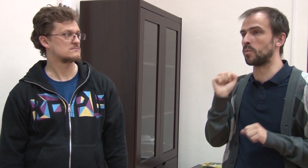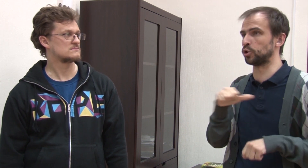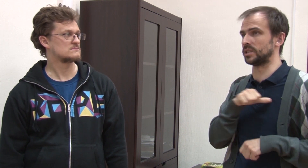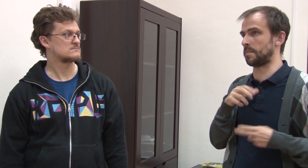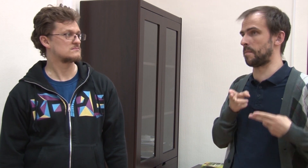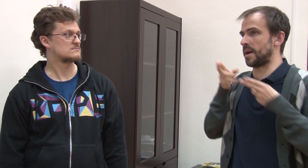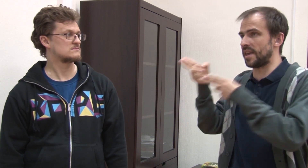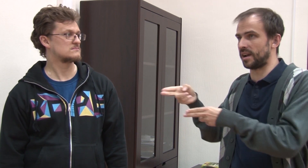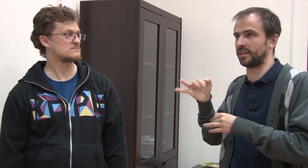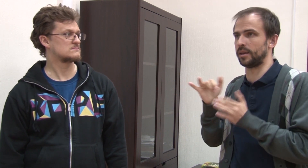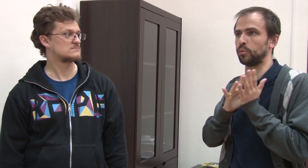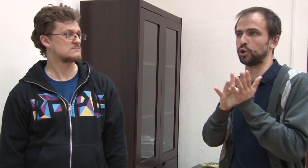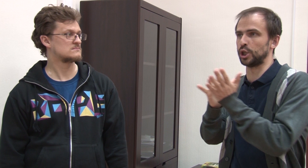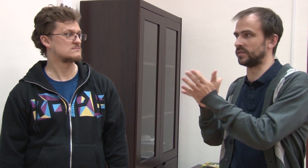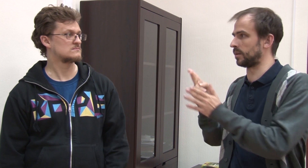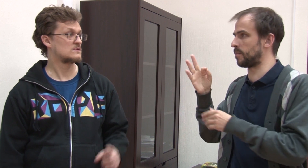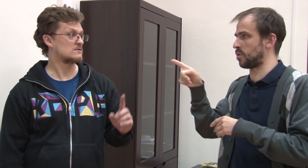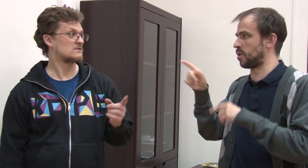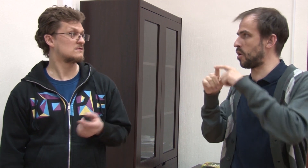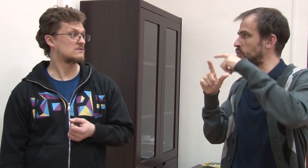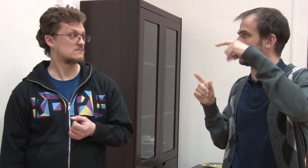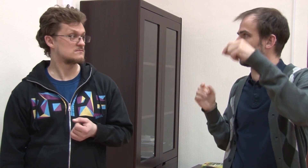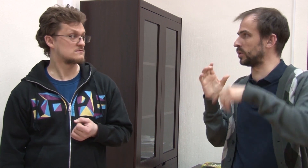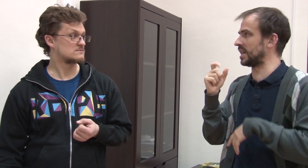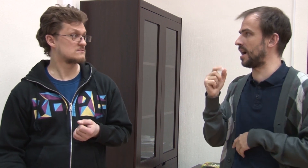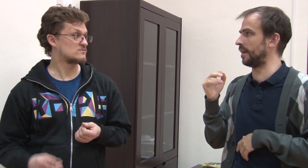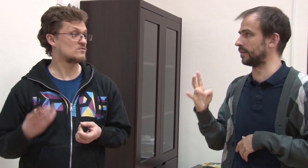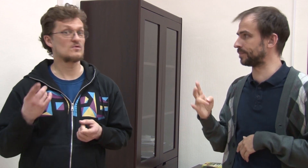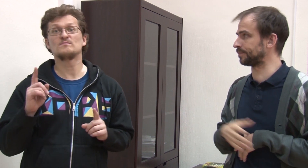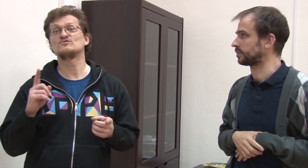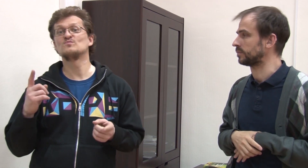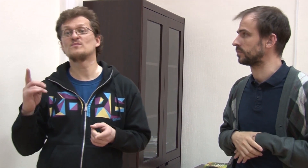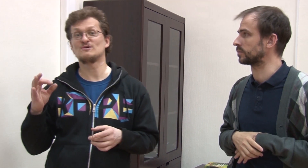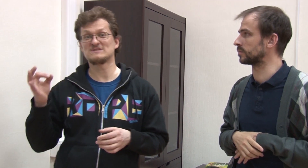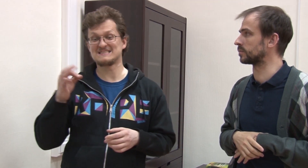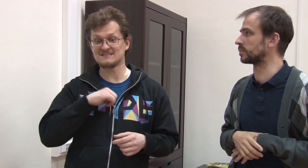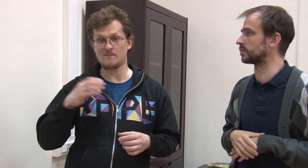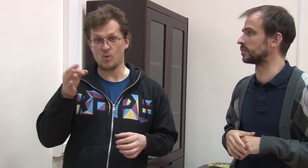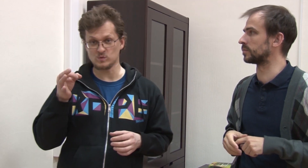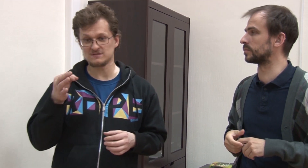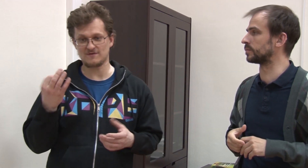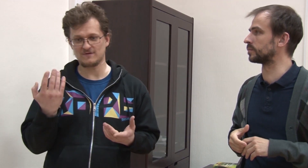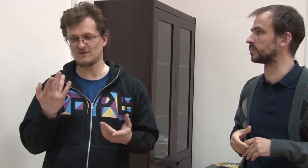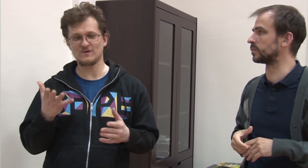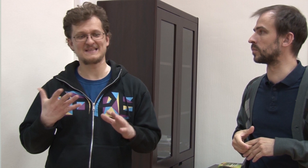Мы хотим понять, смогут ли глухие сами поехать и попутешествовать по острову Сахалин. Почему? Потому что сам остров…